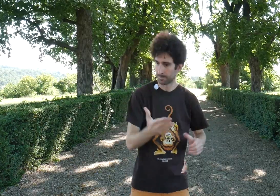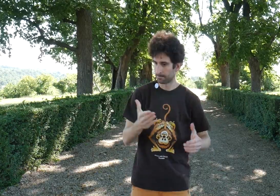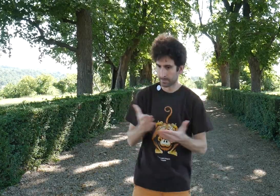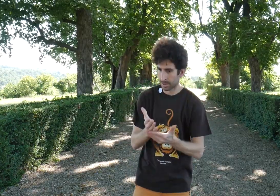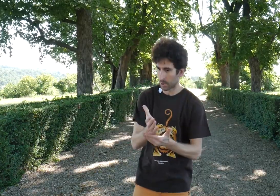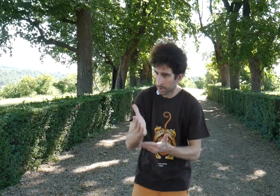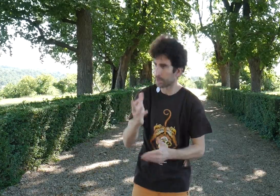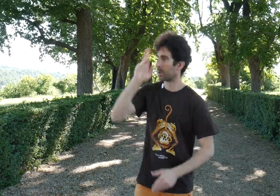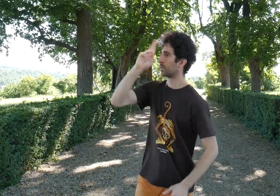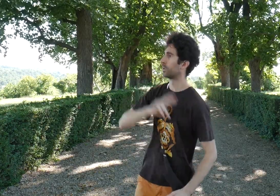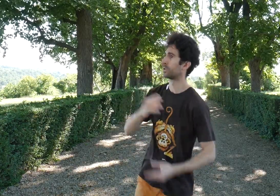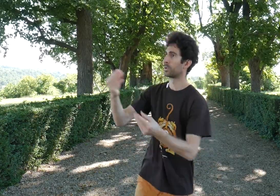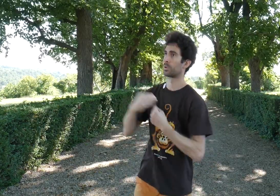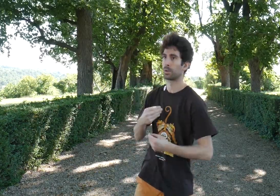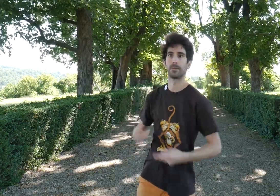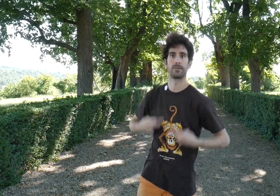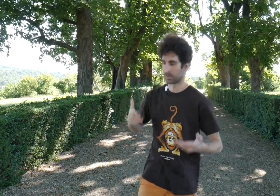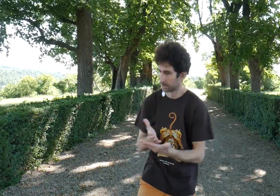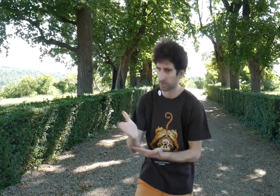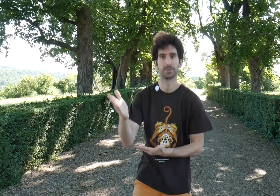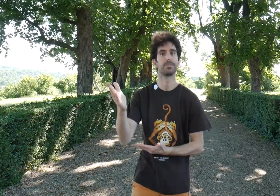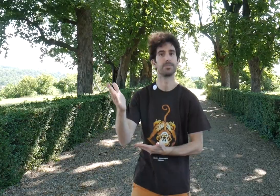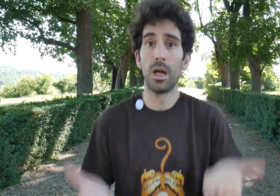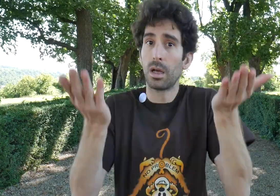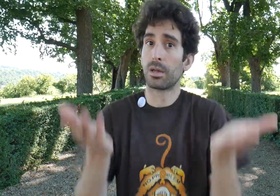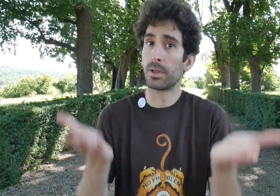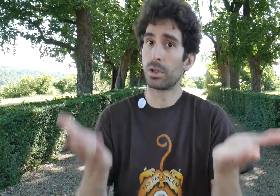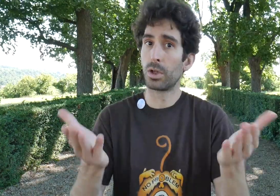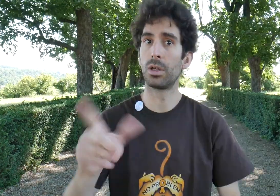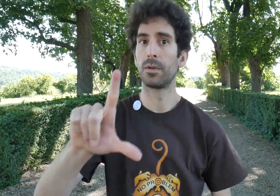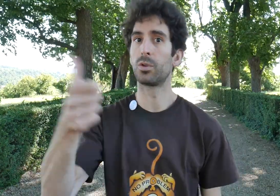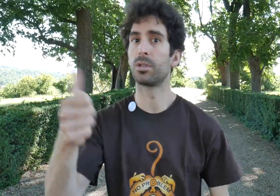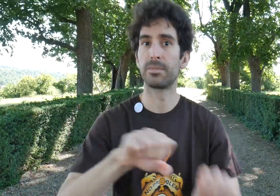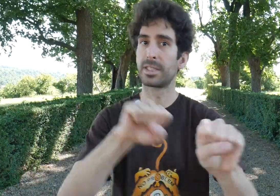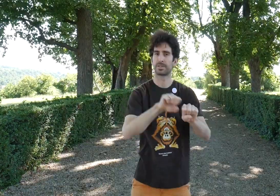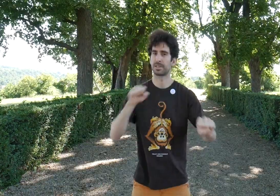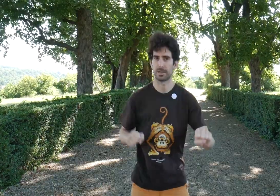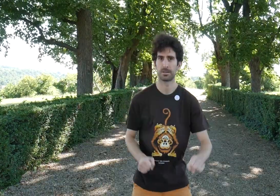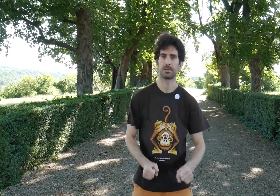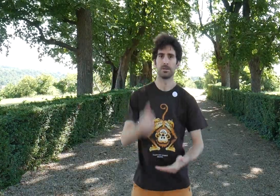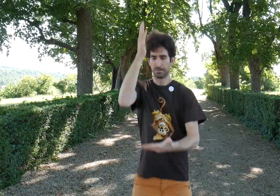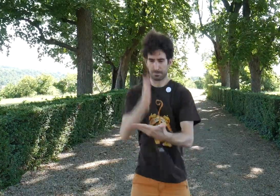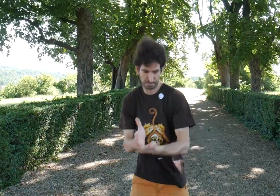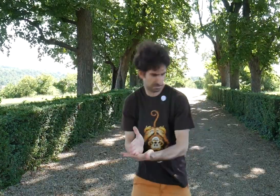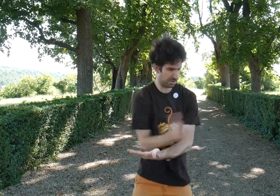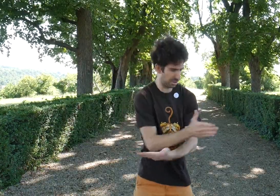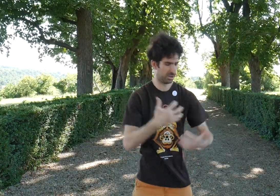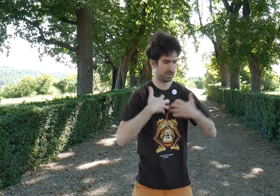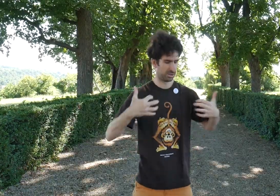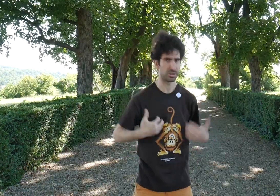la religion donnait un sens à la vie. Maintenant, au 21ème siècle, science